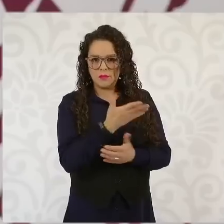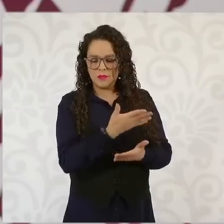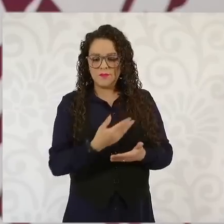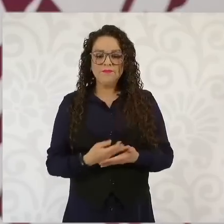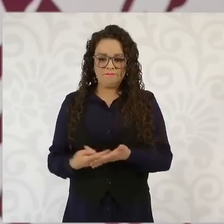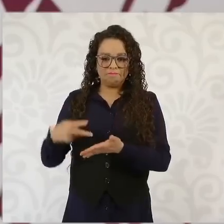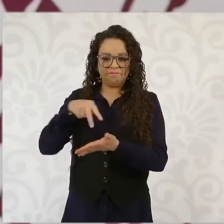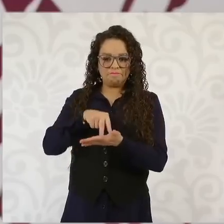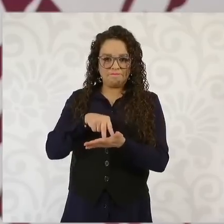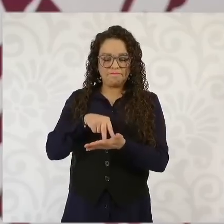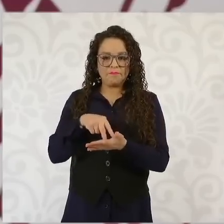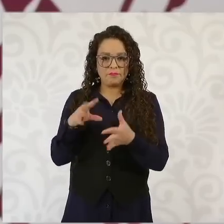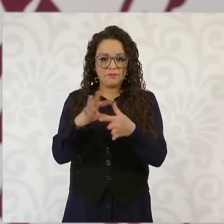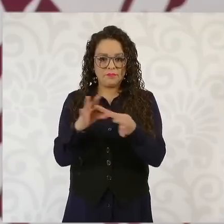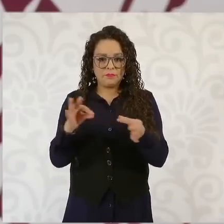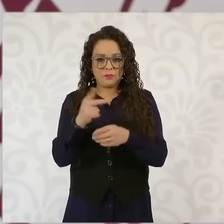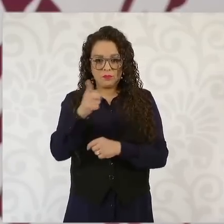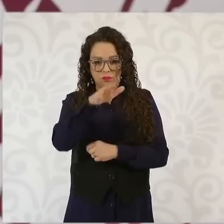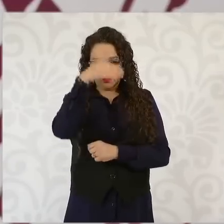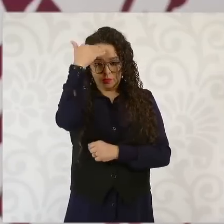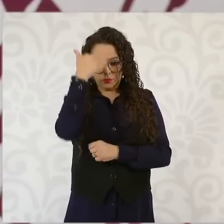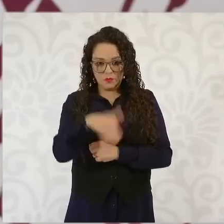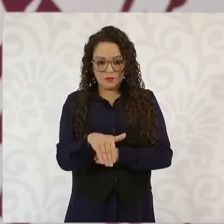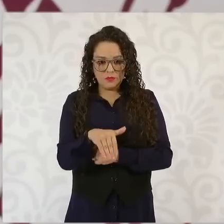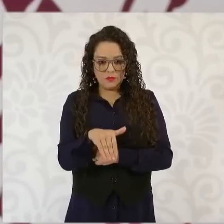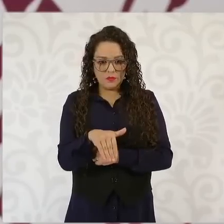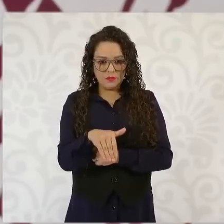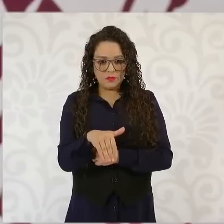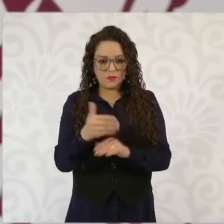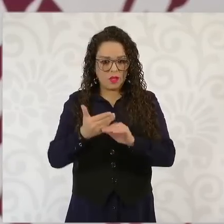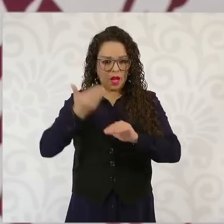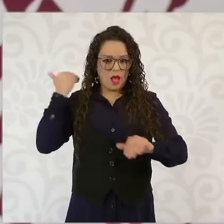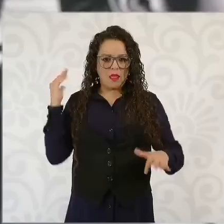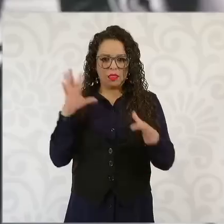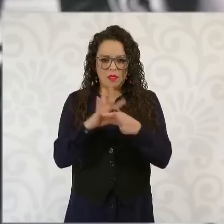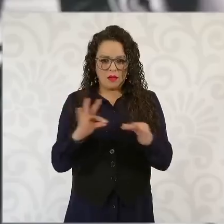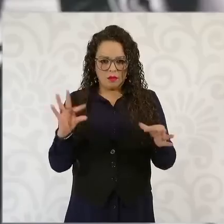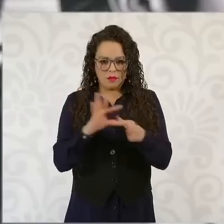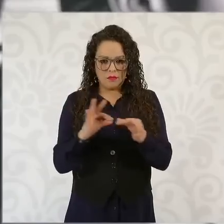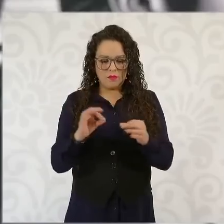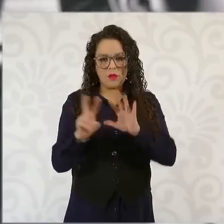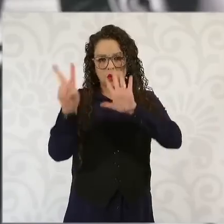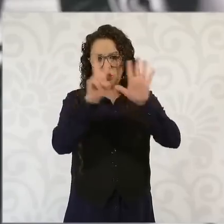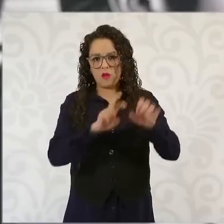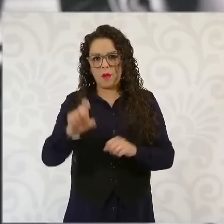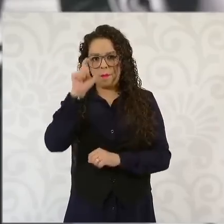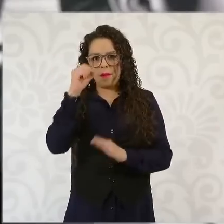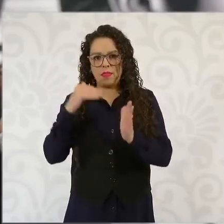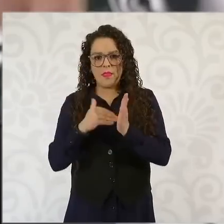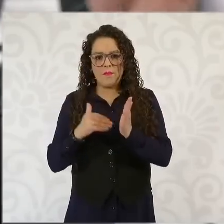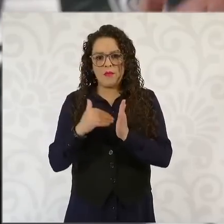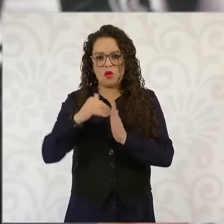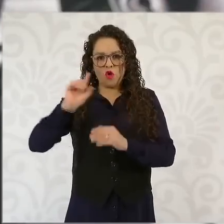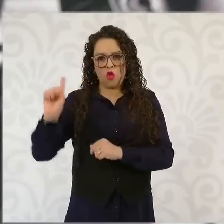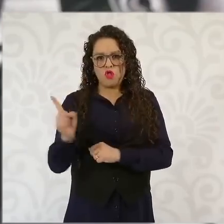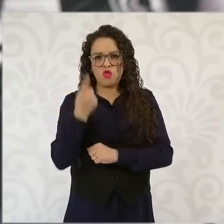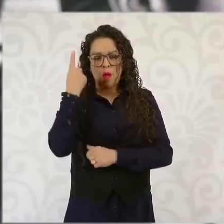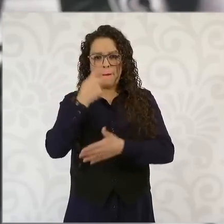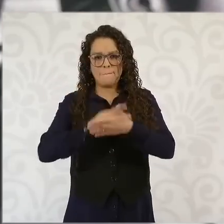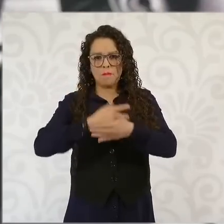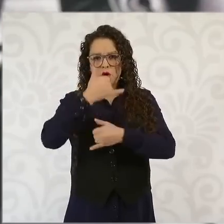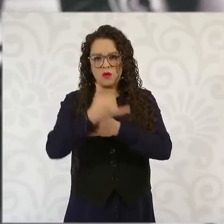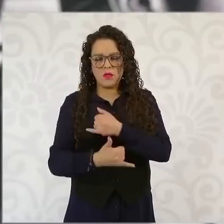conocen donde ya rebasamos 221 millones de dólares en diferentes proyectos a lo largo del sexenio